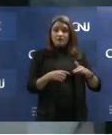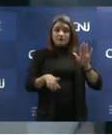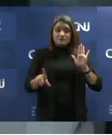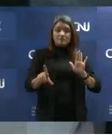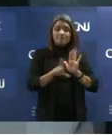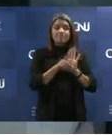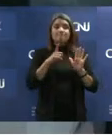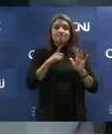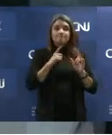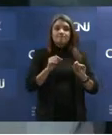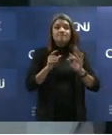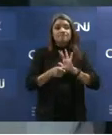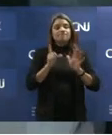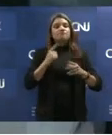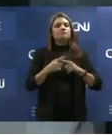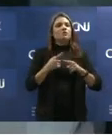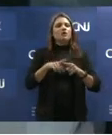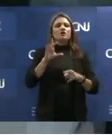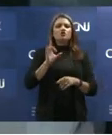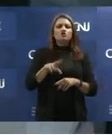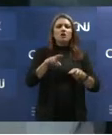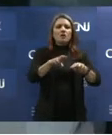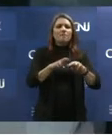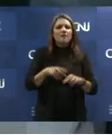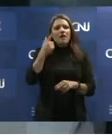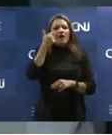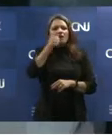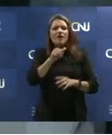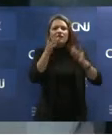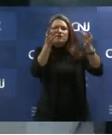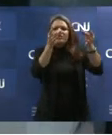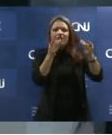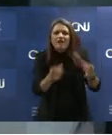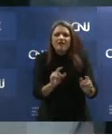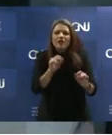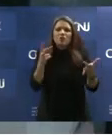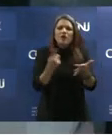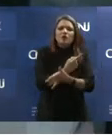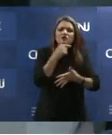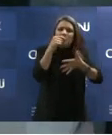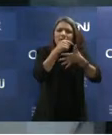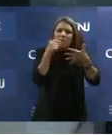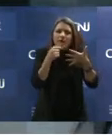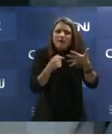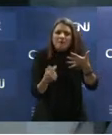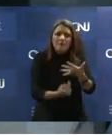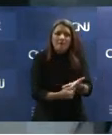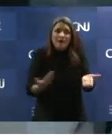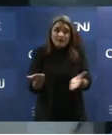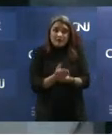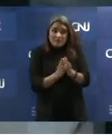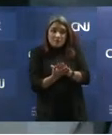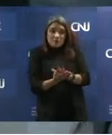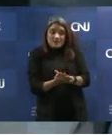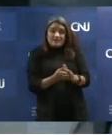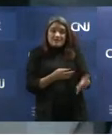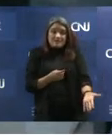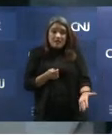pois somente a partir da apuração detalhada dos fatos propostos em processo disciplinar haverá a consistência necessária